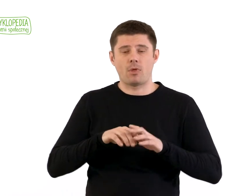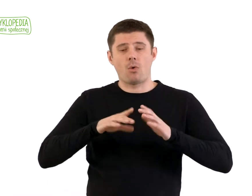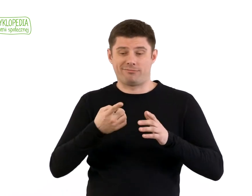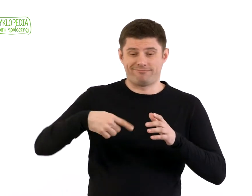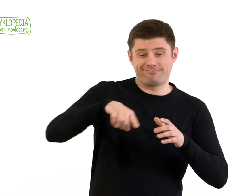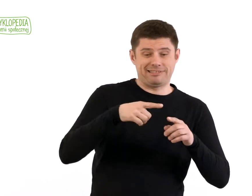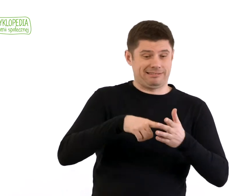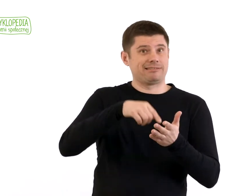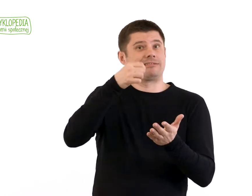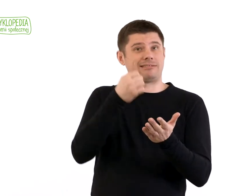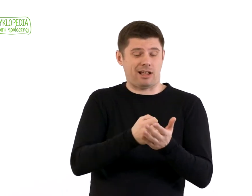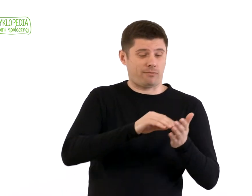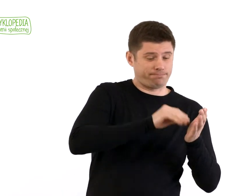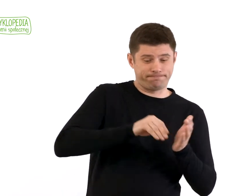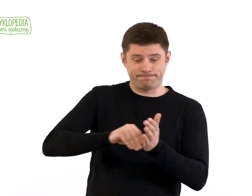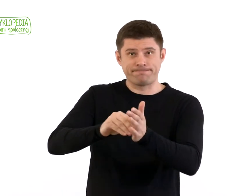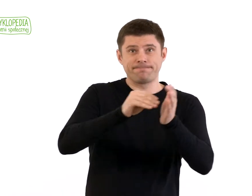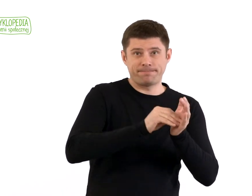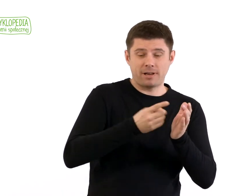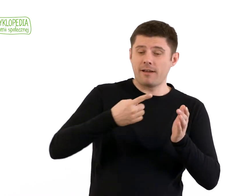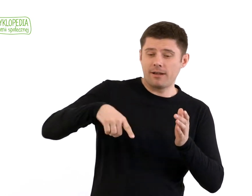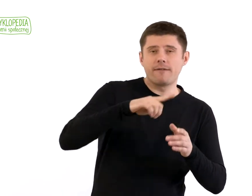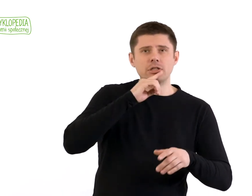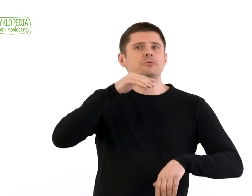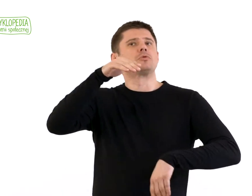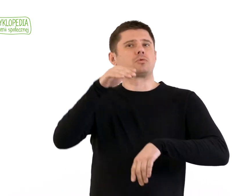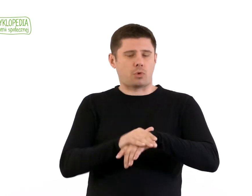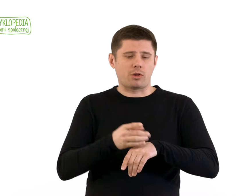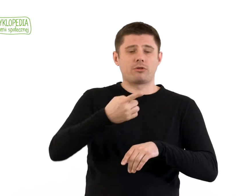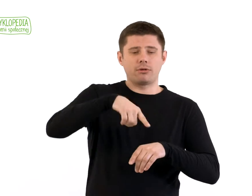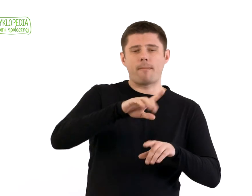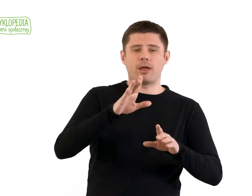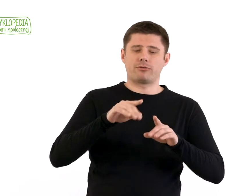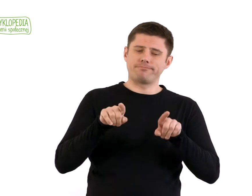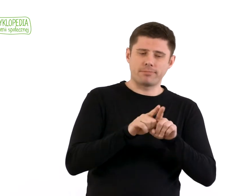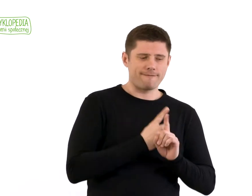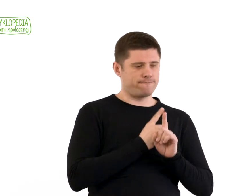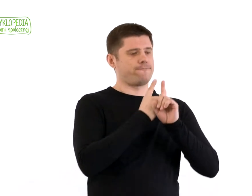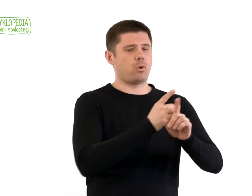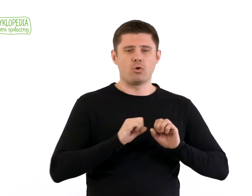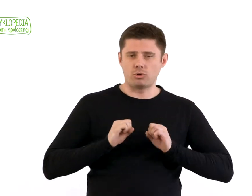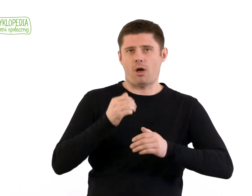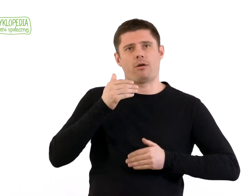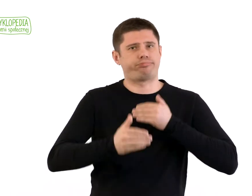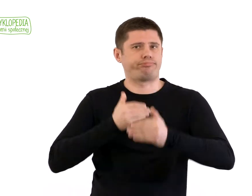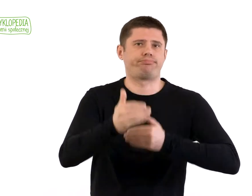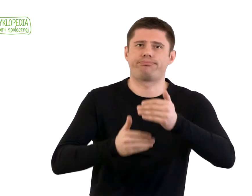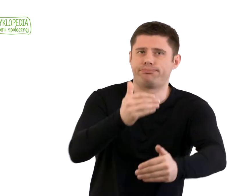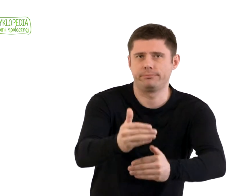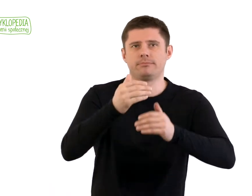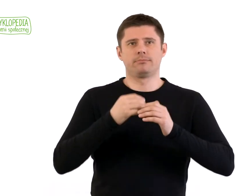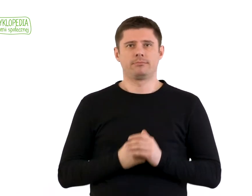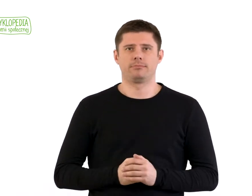Podpisując go, założyciele godzą się, że będzie on we wskazany sposób regulował funkcjonowanie spółdzielni.